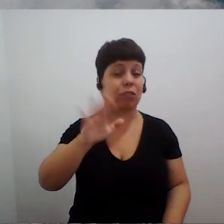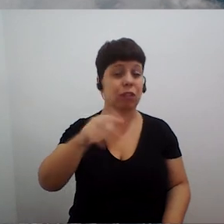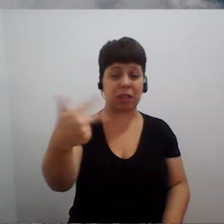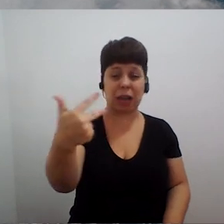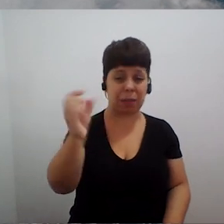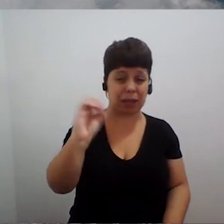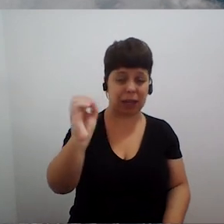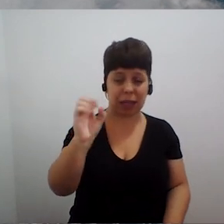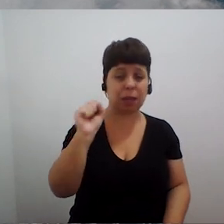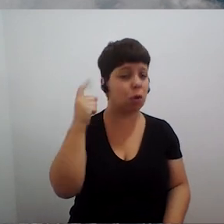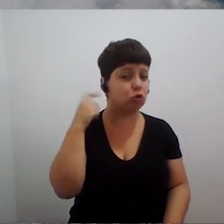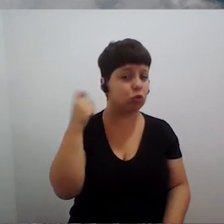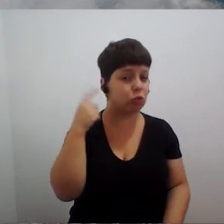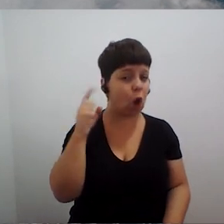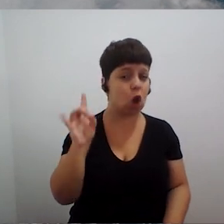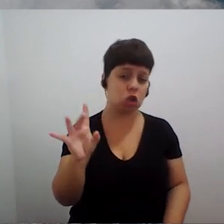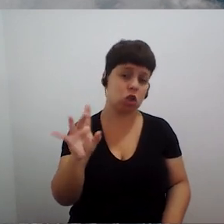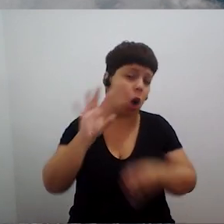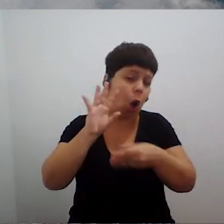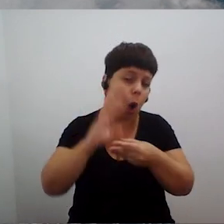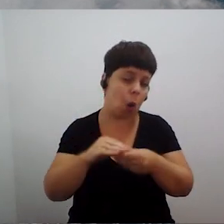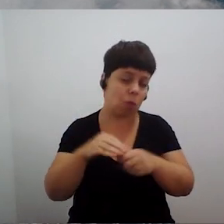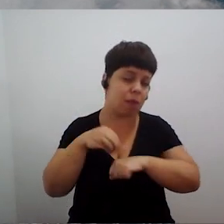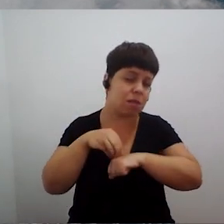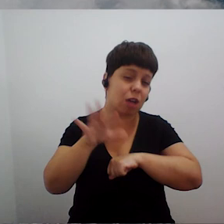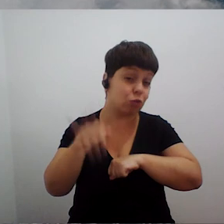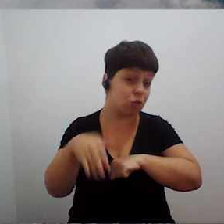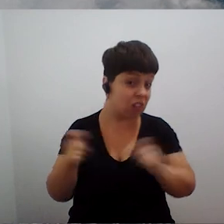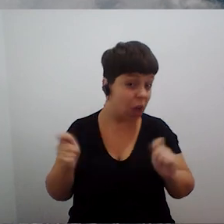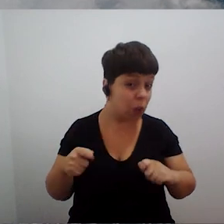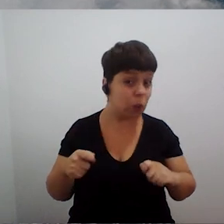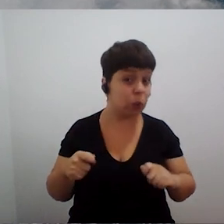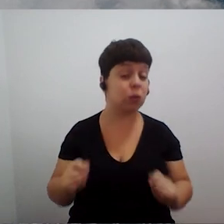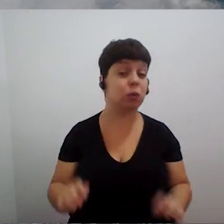se sim, mesmo sem imagem a gente poderia ouvir uma breve mensagem final da senhora